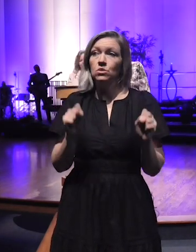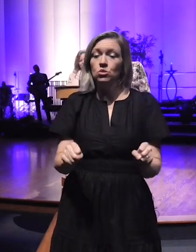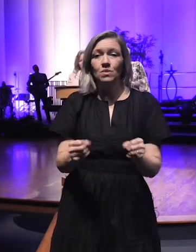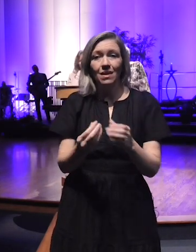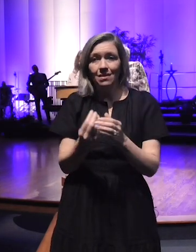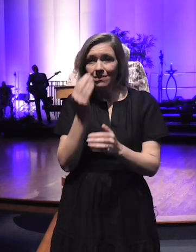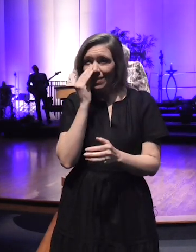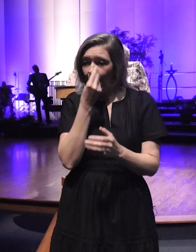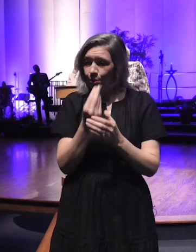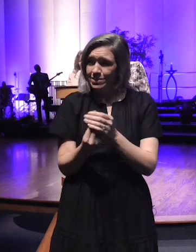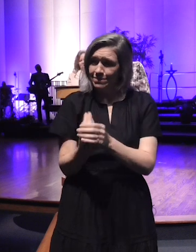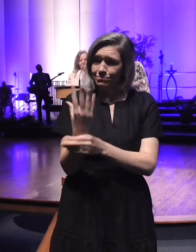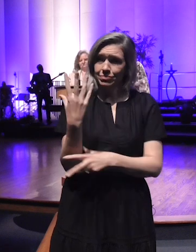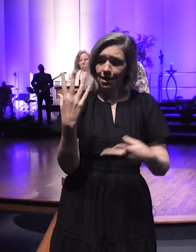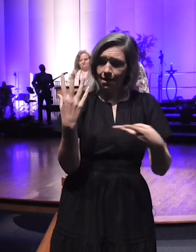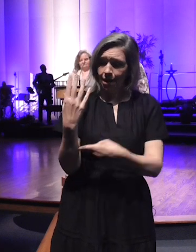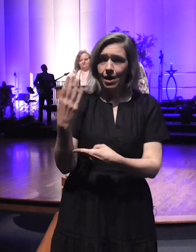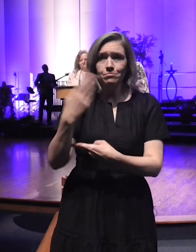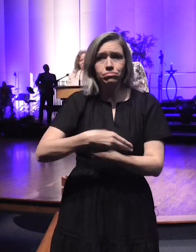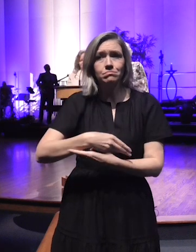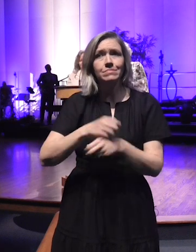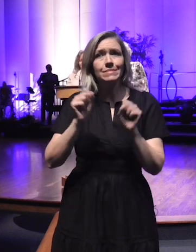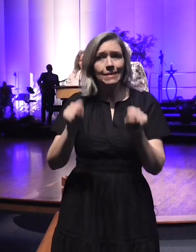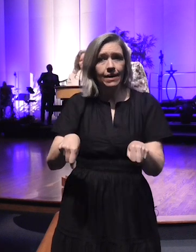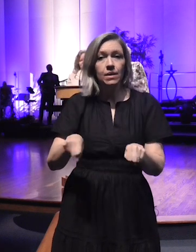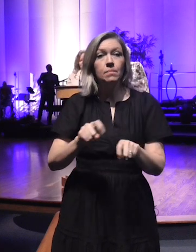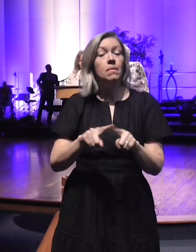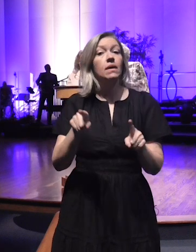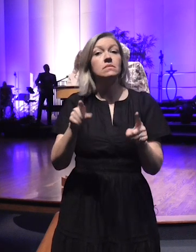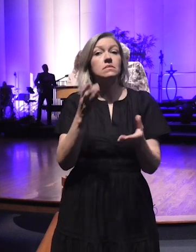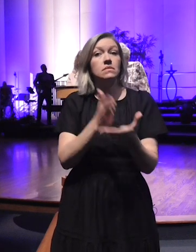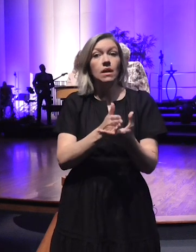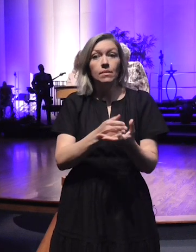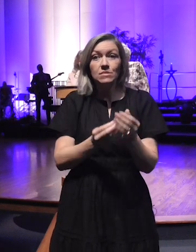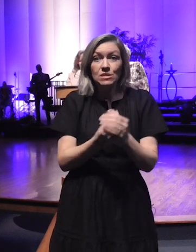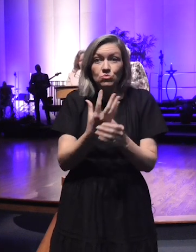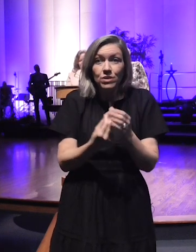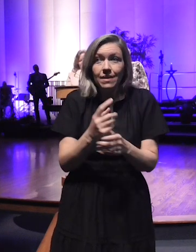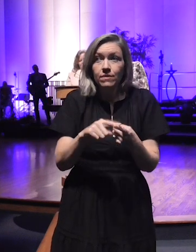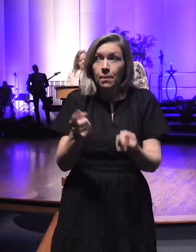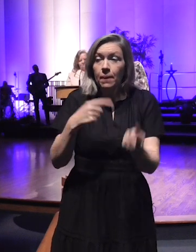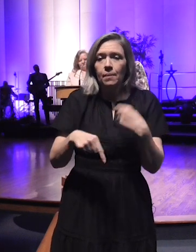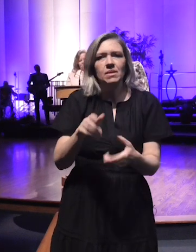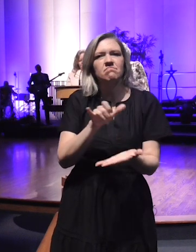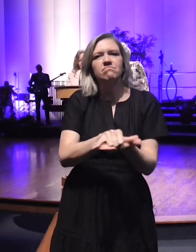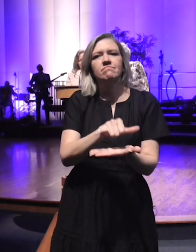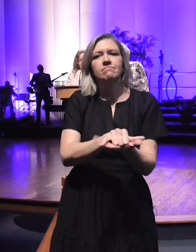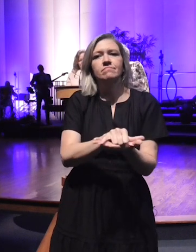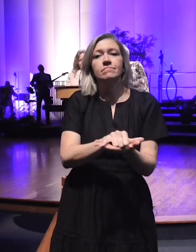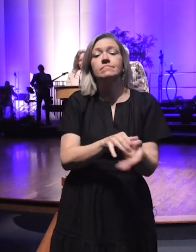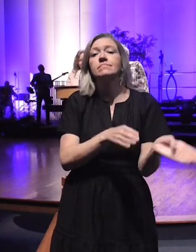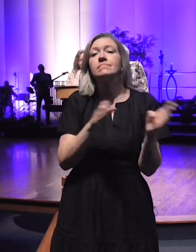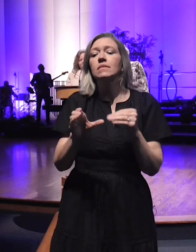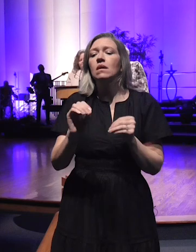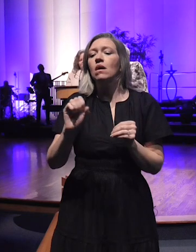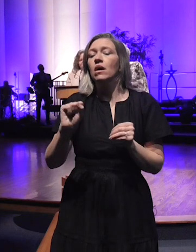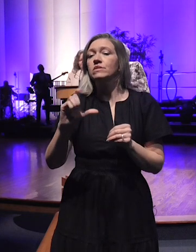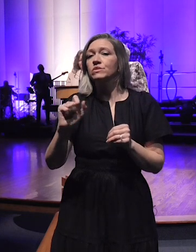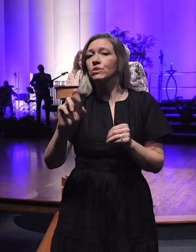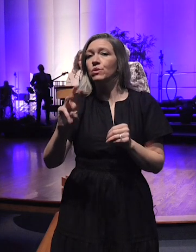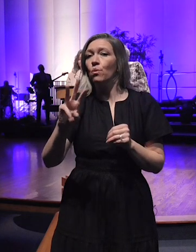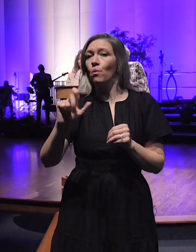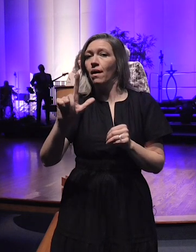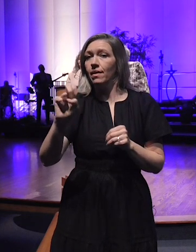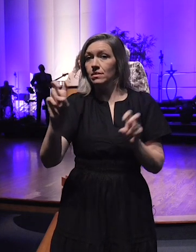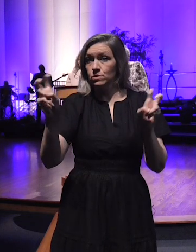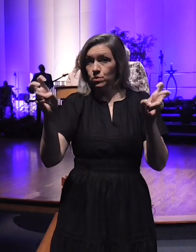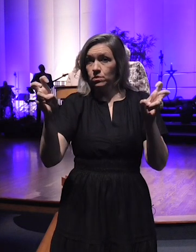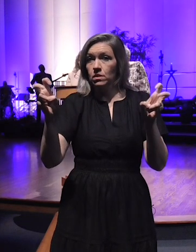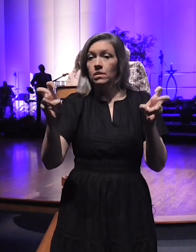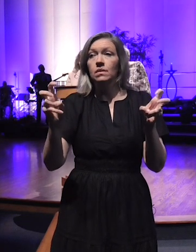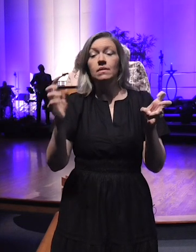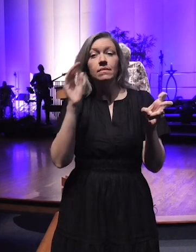pero no puedes evitar que llegue la primavera y de Oscar wild nos dice una flor azul florece para